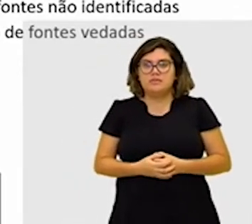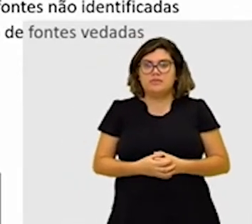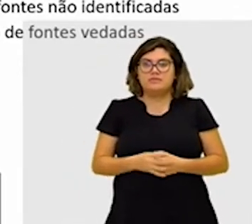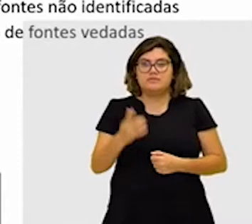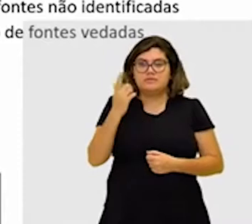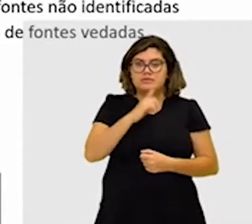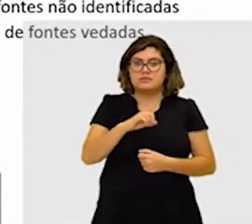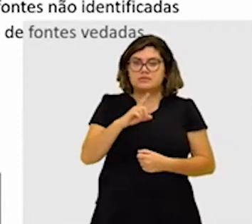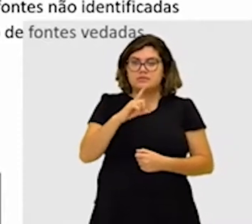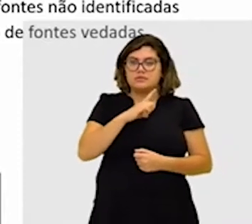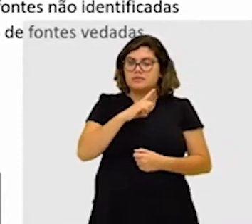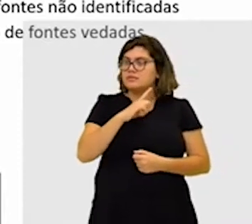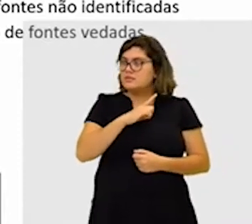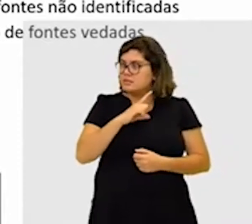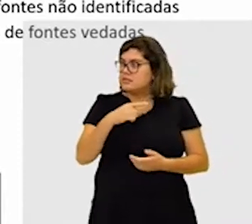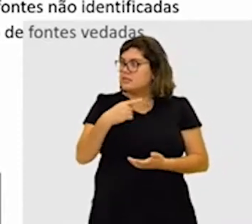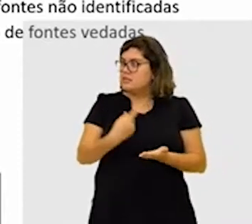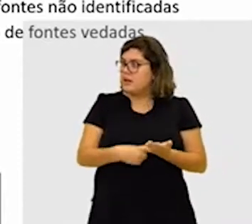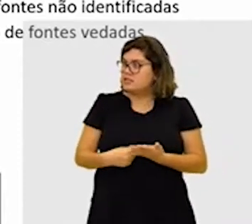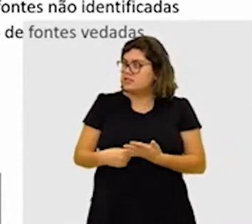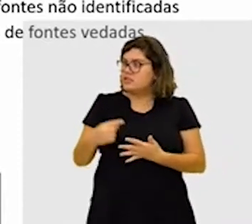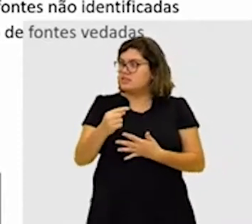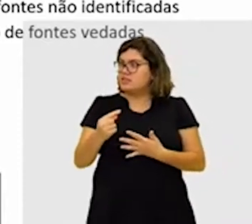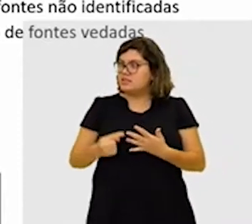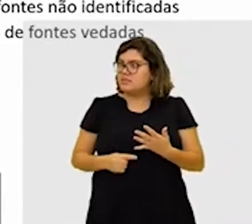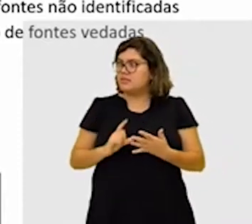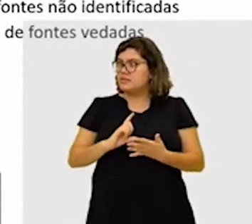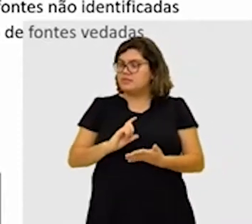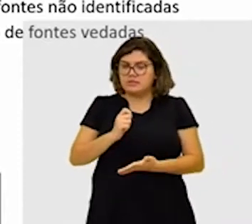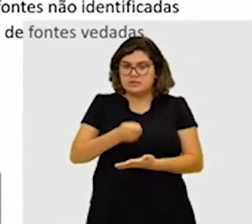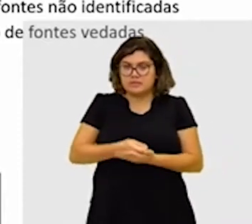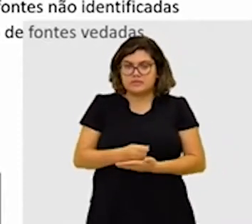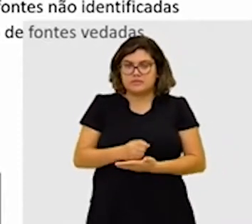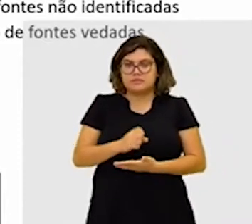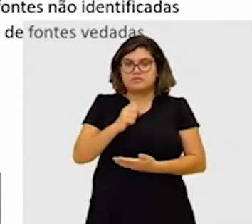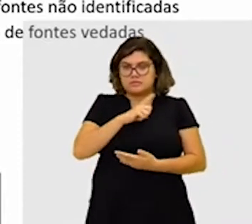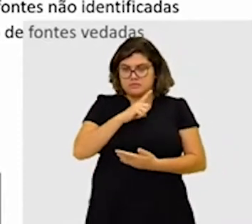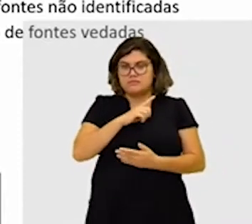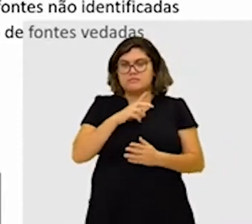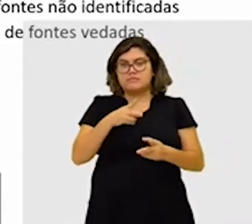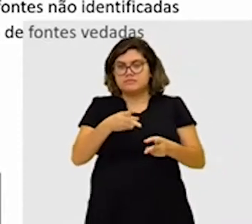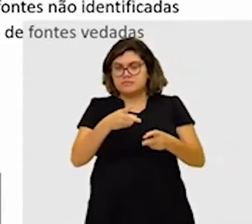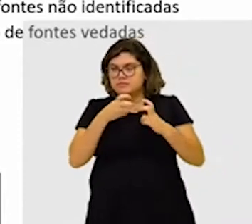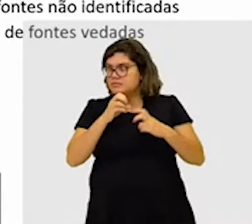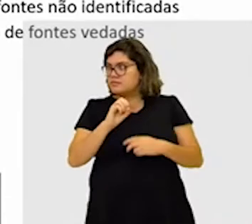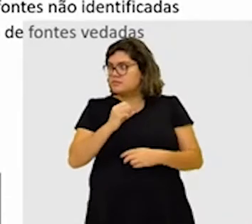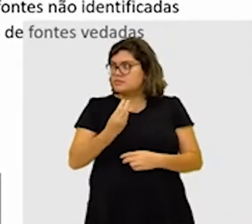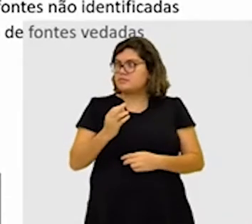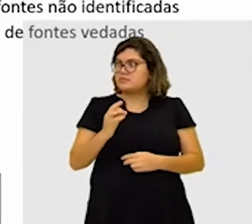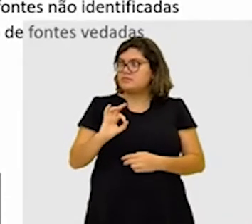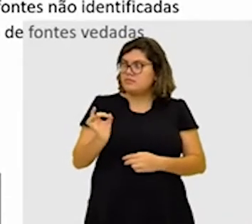própria sociedade no Parlamento estão sendo ou não Observar se nós não estamos diante de um